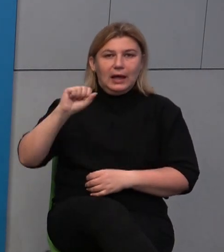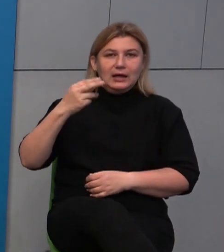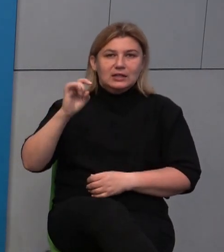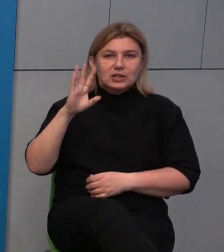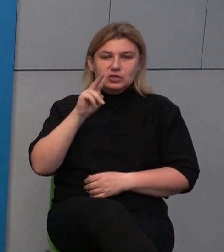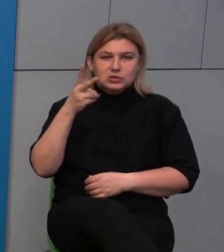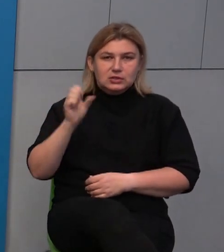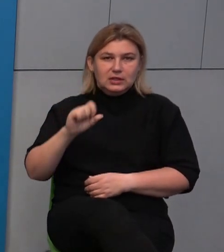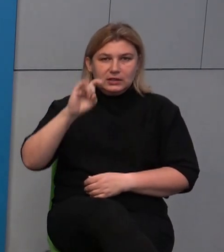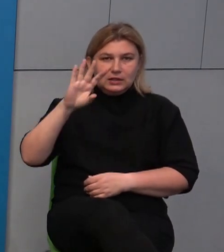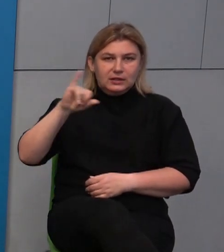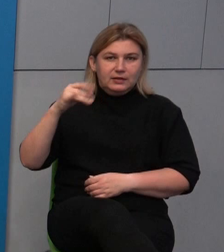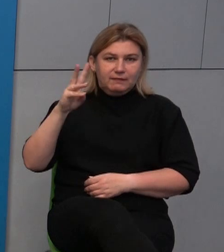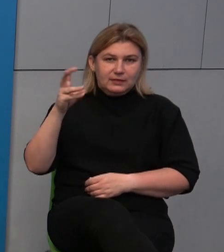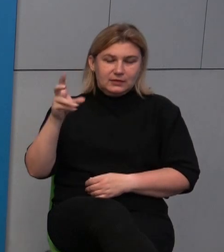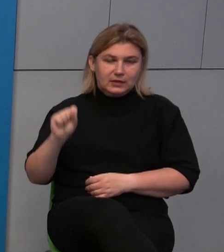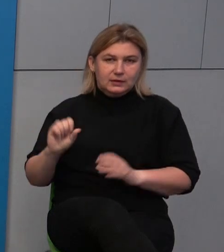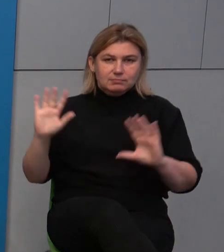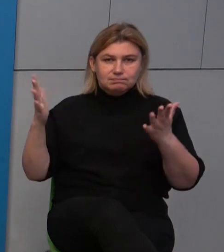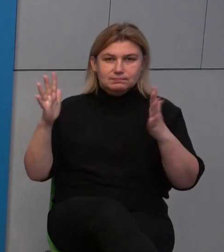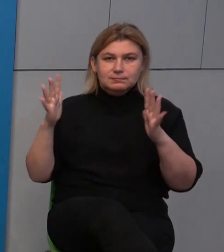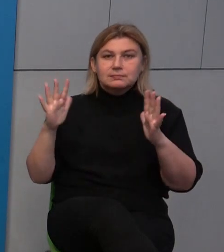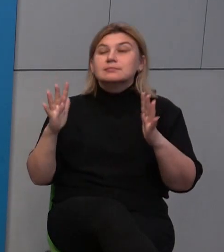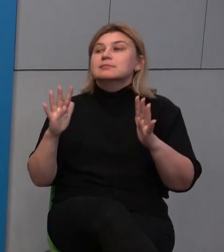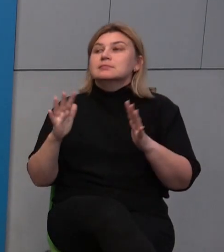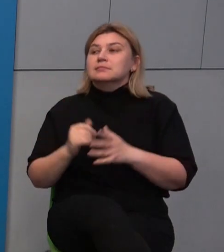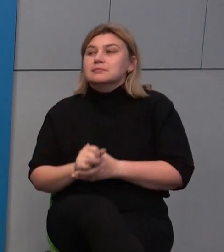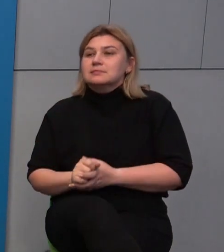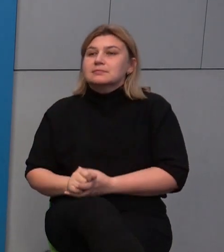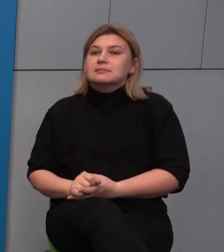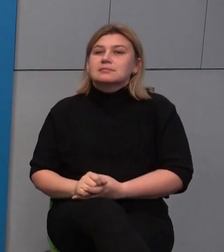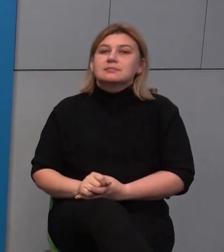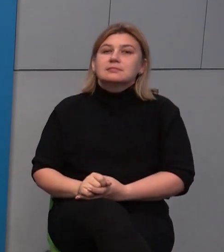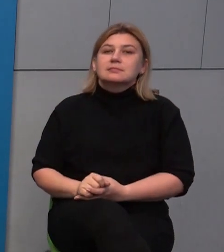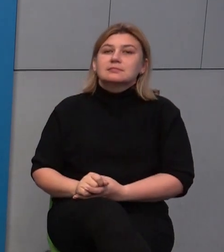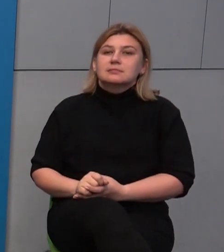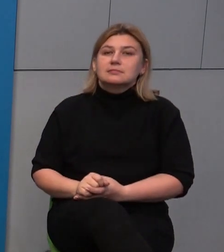Wielkie brawa. [oklaski] Dzień dobry. Dziękuję, że państwo przyszli. Dzień dobry.